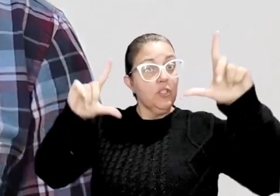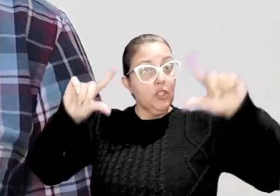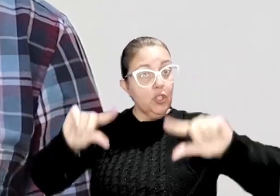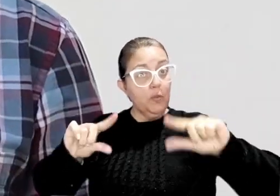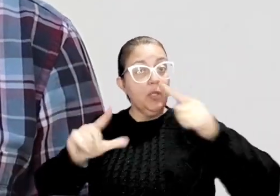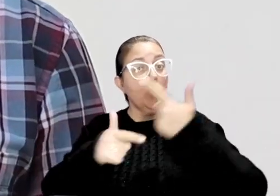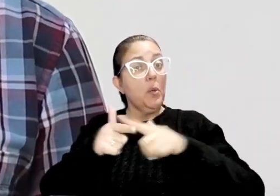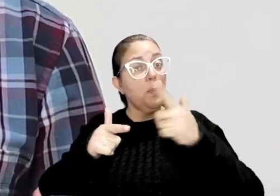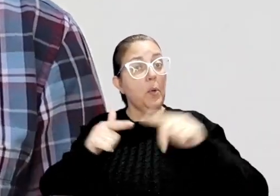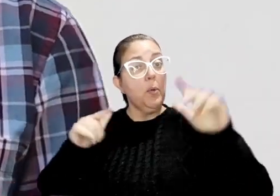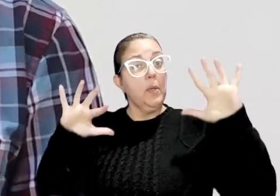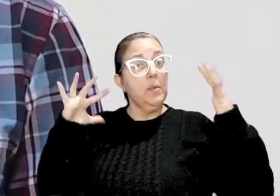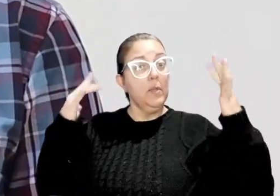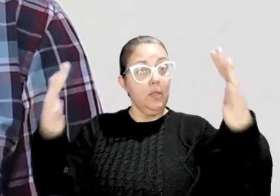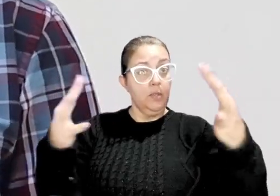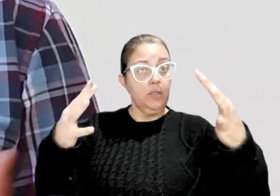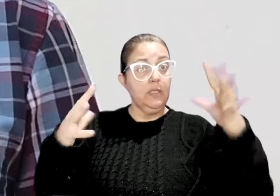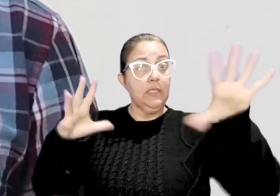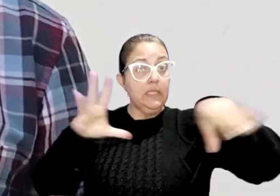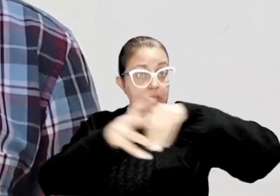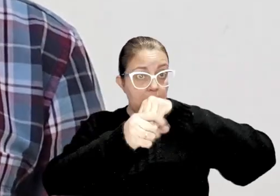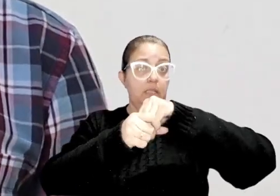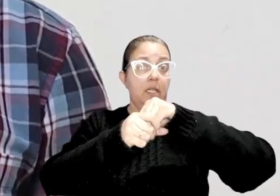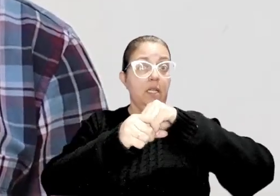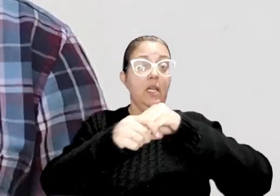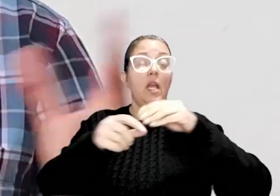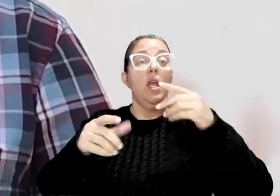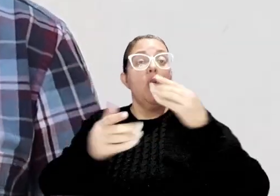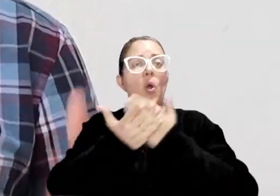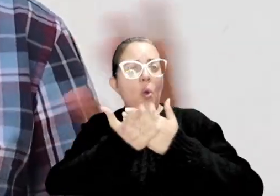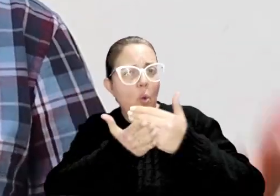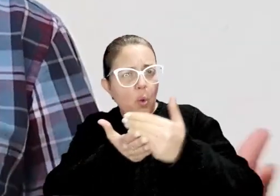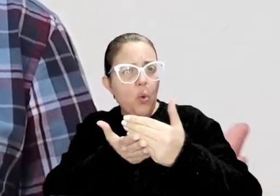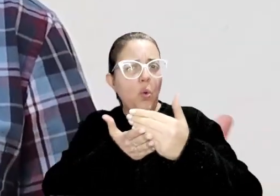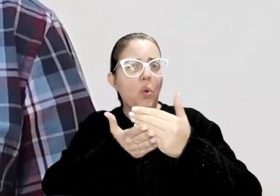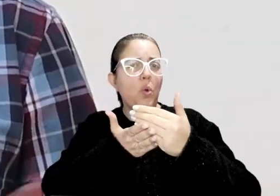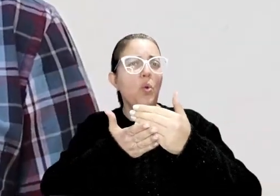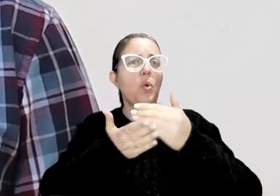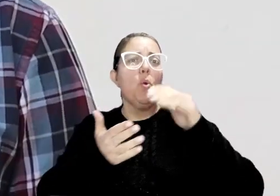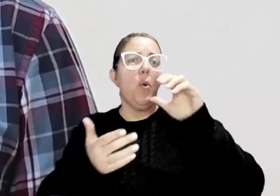a origem da avaliação de impacto ambiental ou da aia ela remonta aos anos 60 onde você